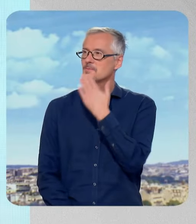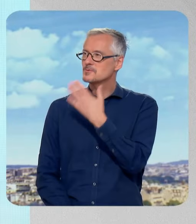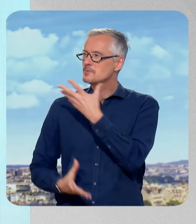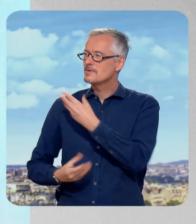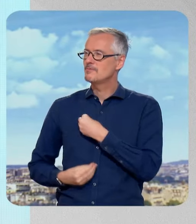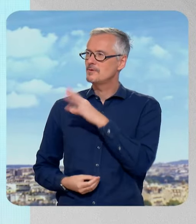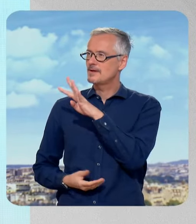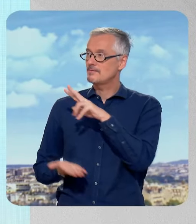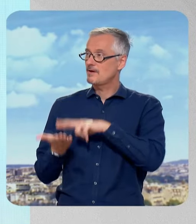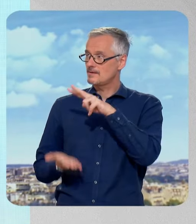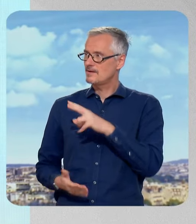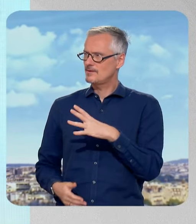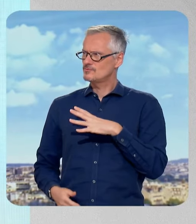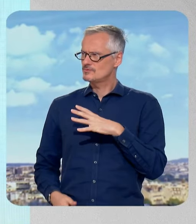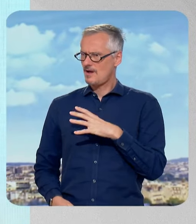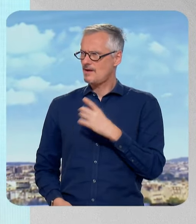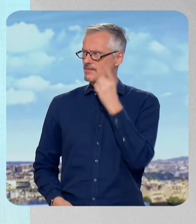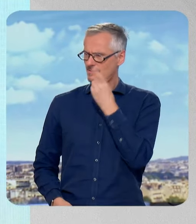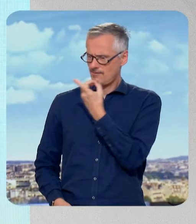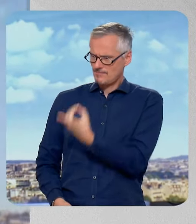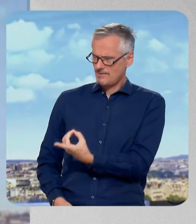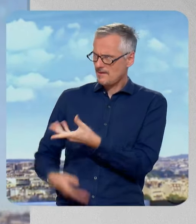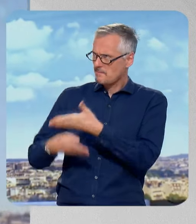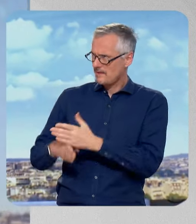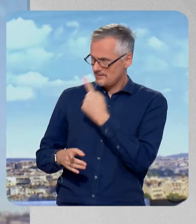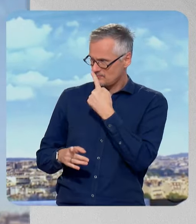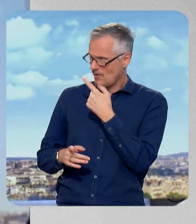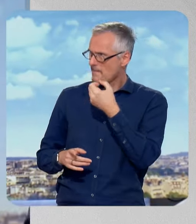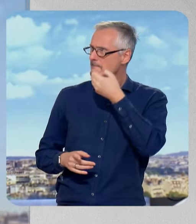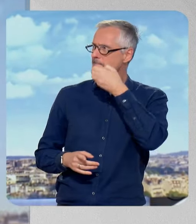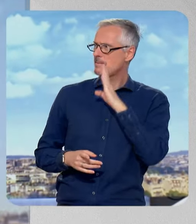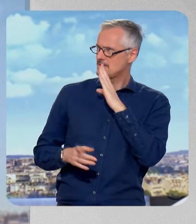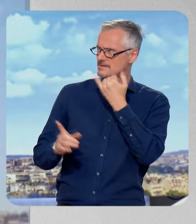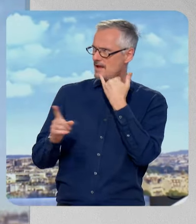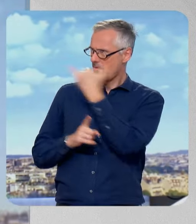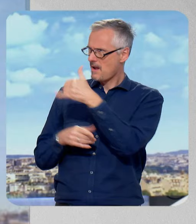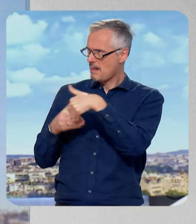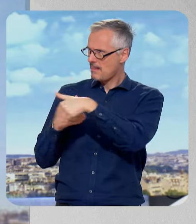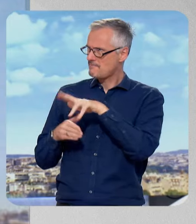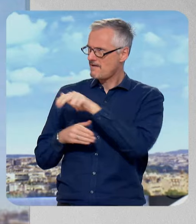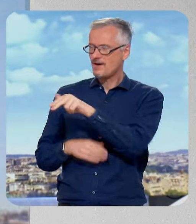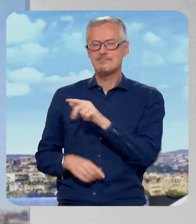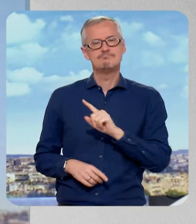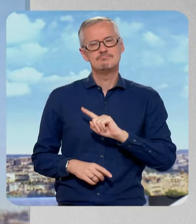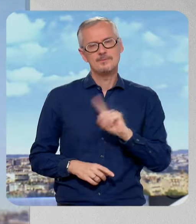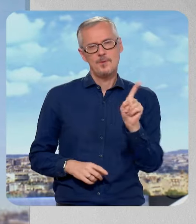mais au moins, qu'ils respectent nos règles, qu'Apple paye ses impôts, que Google n'étouffe pas la concurrence.